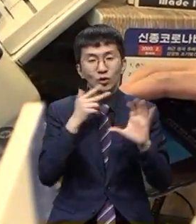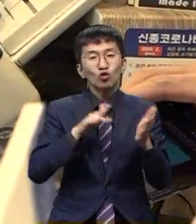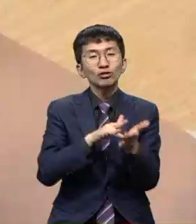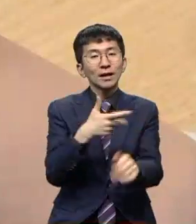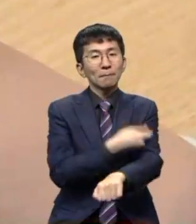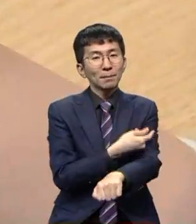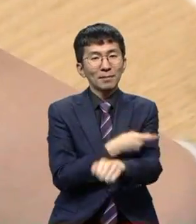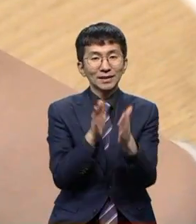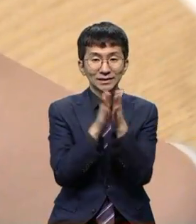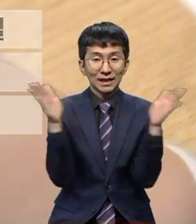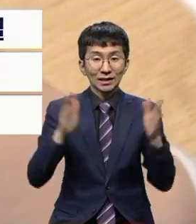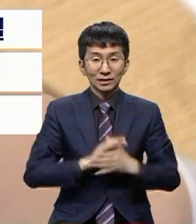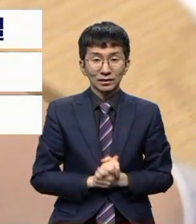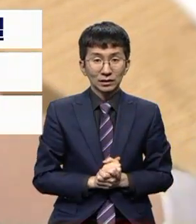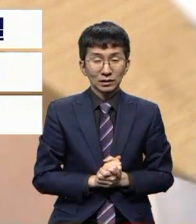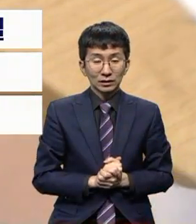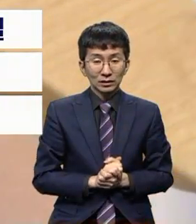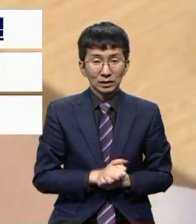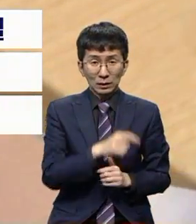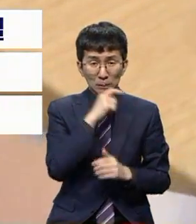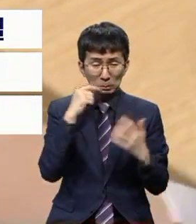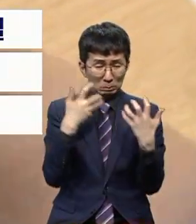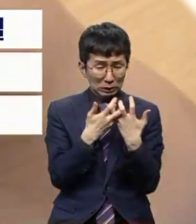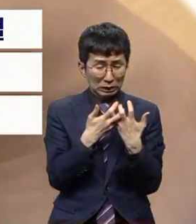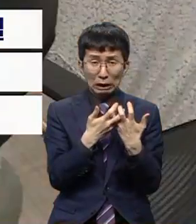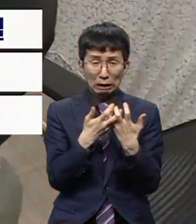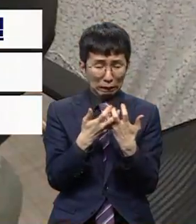희귀 혈전증 부작용 우려로 30세 미만은 제외됐습니다.